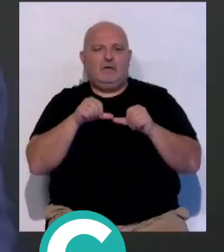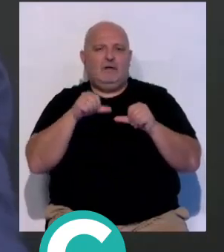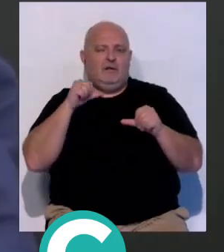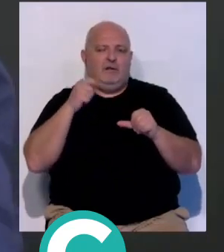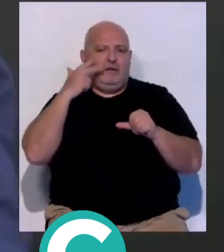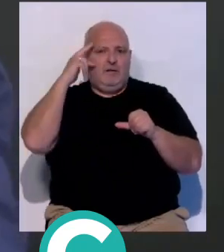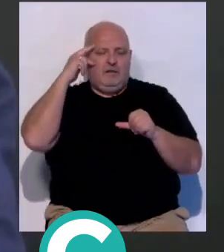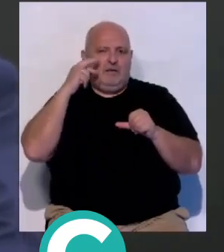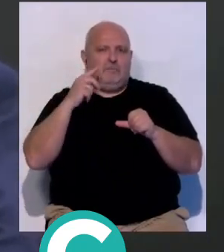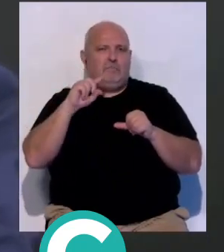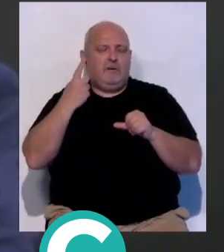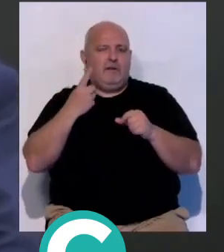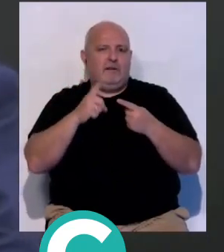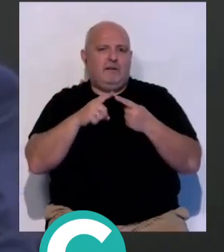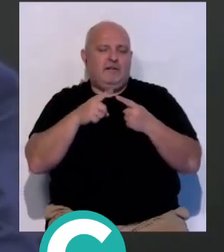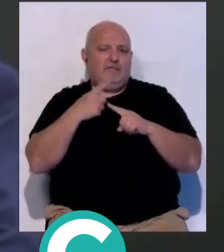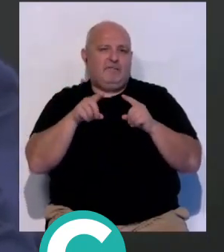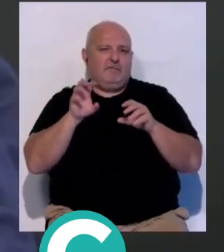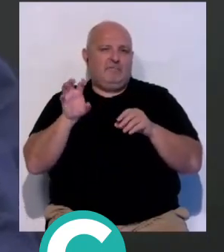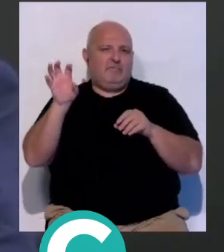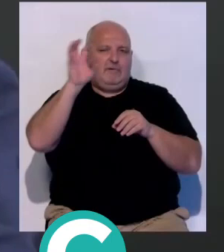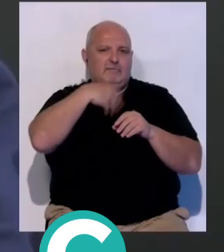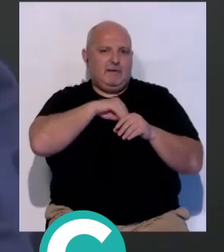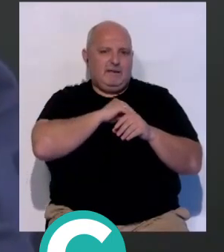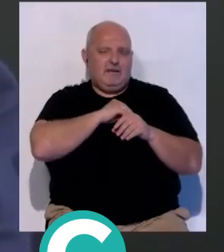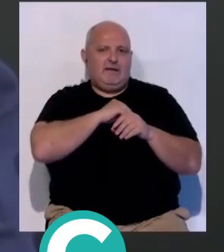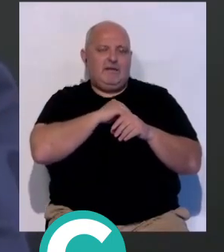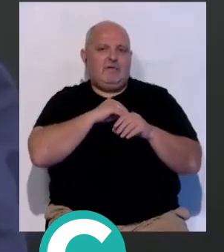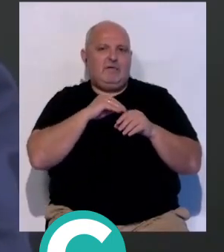experiencia primero por diferentes regiones en España con los futbolistas españoles y después